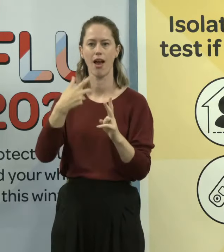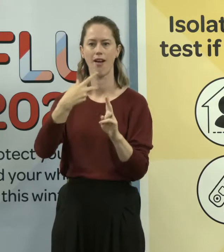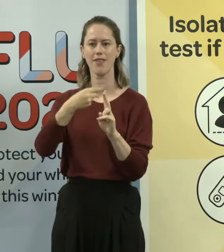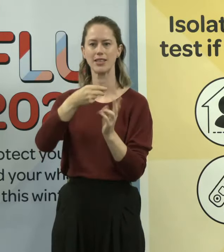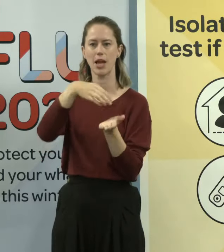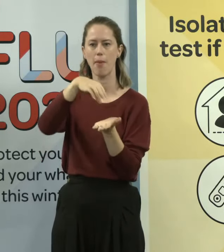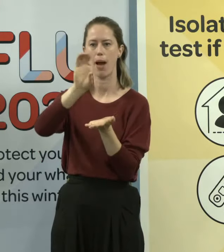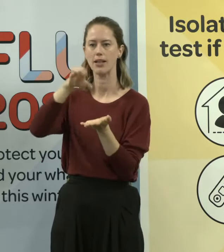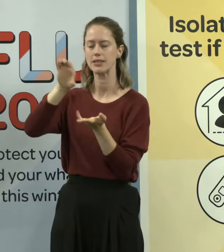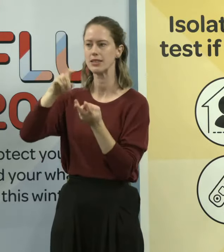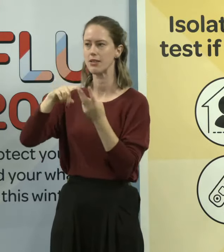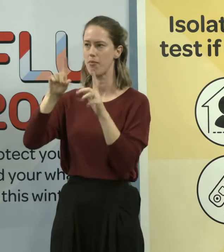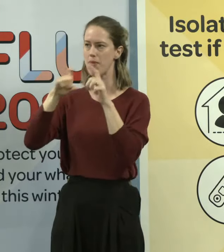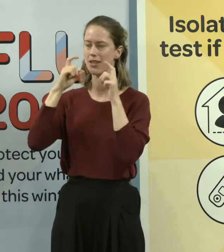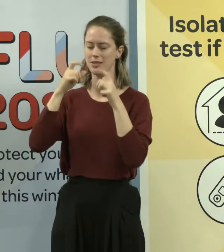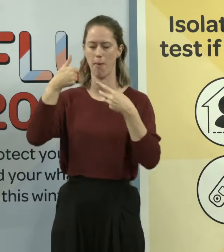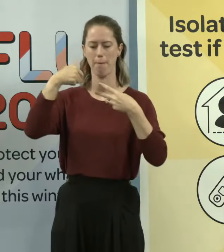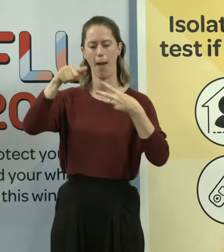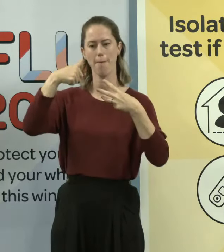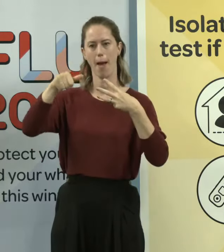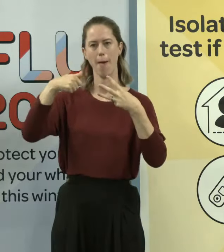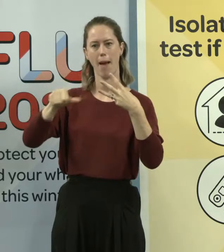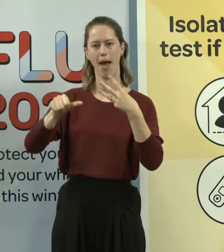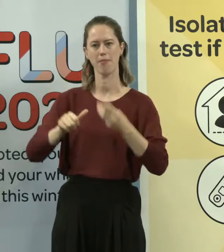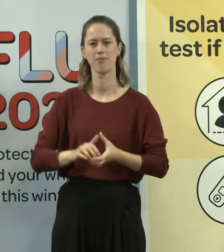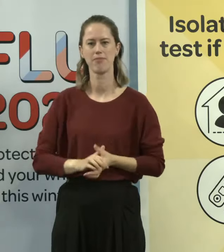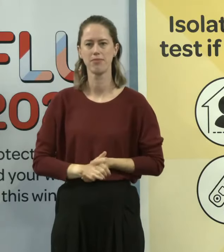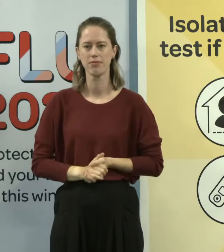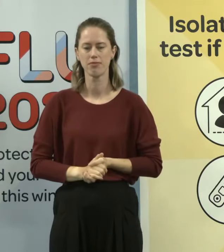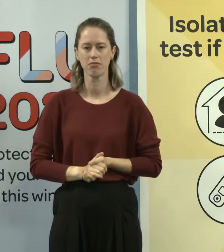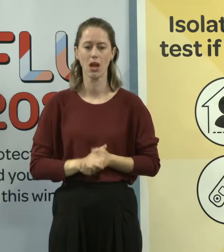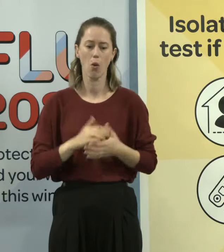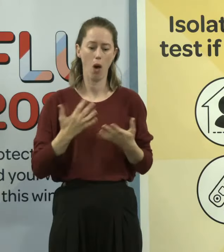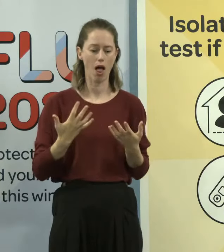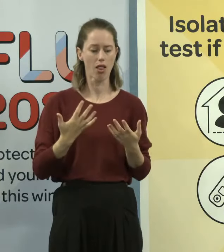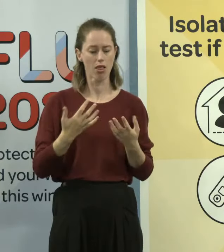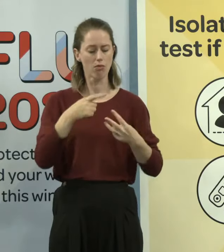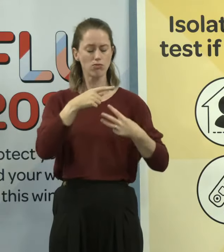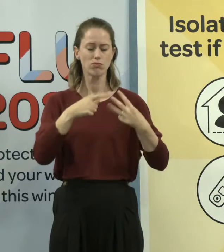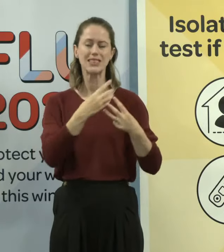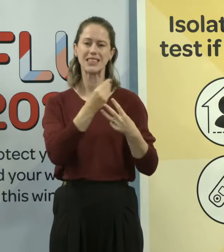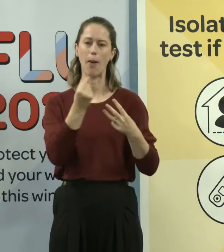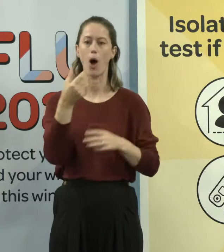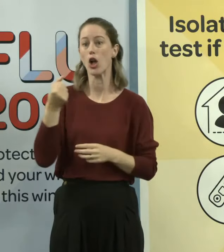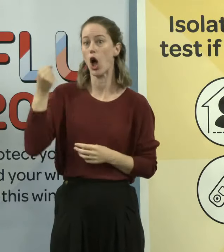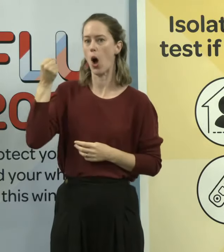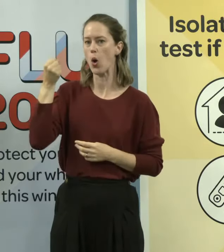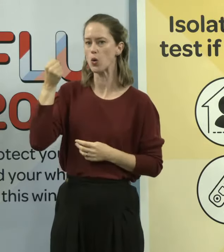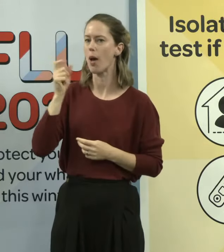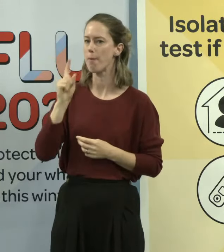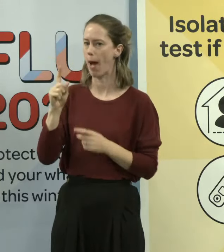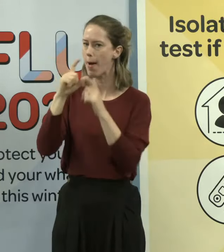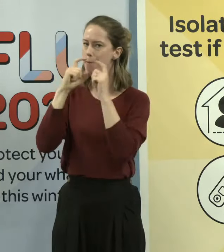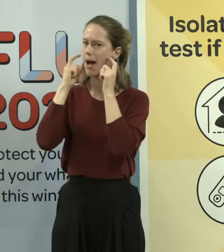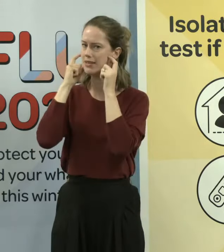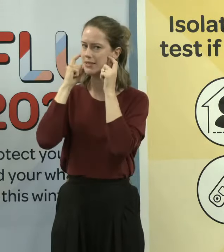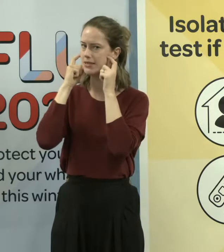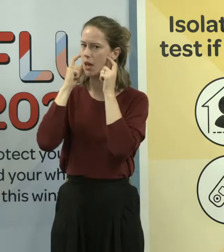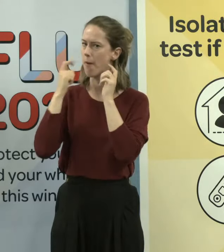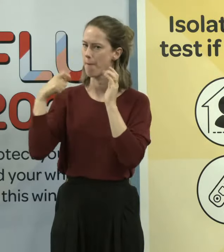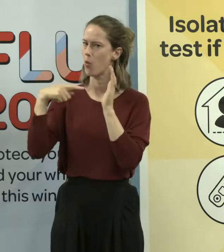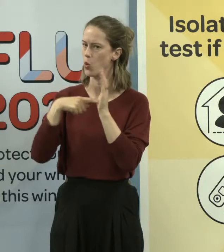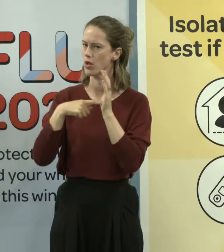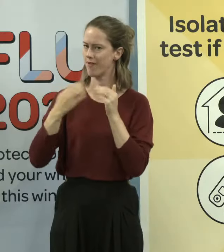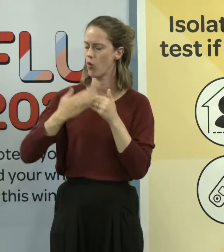tonu. I karapahia e matou nga